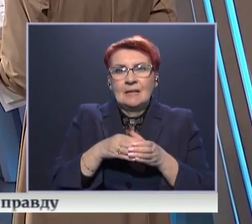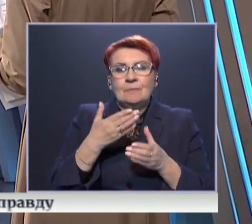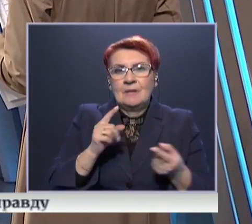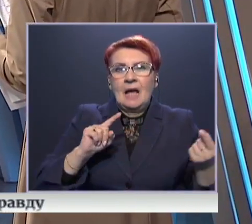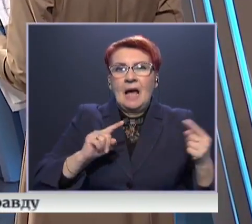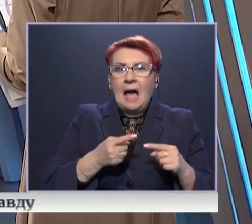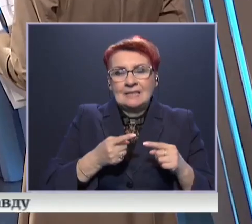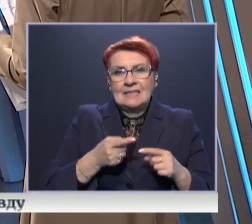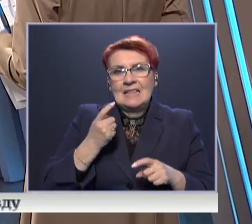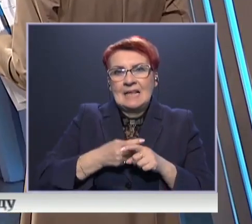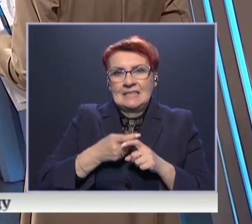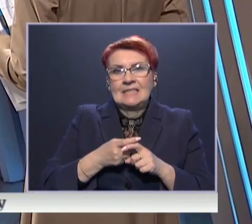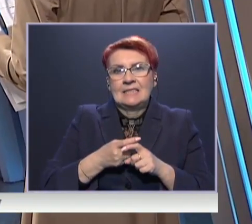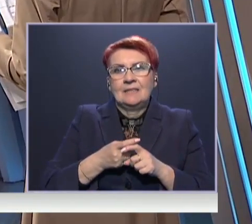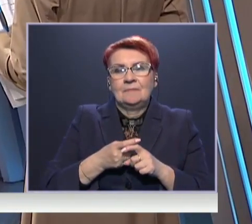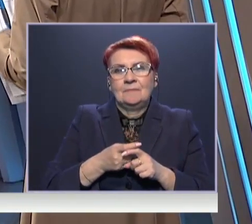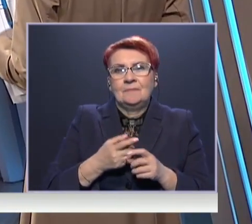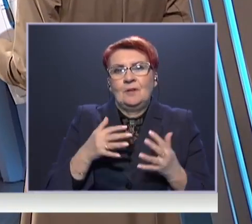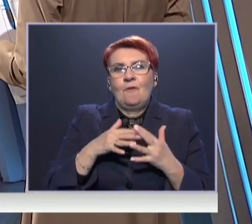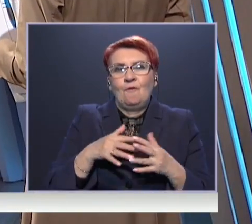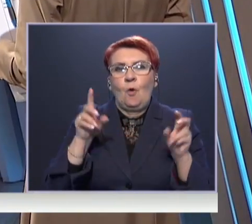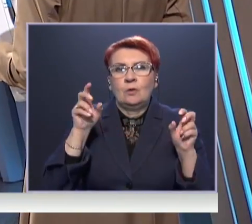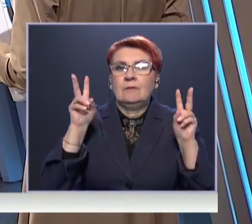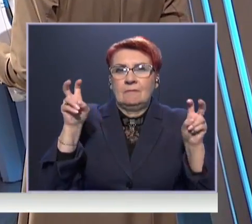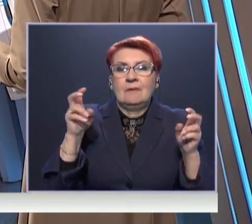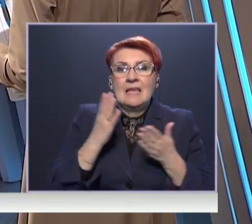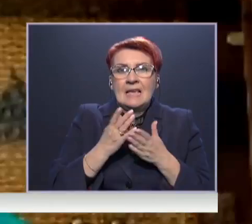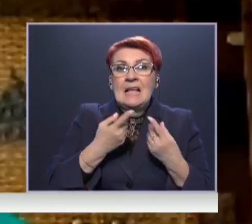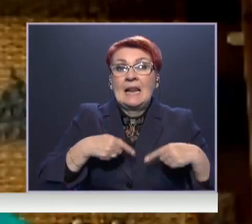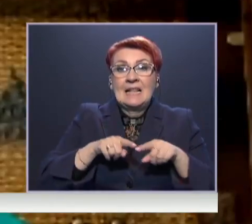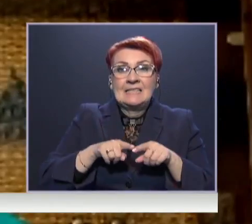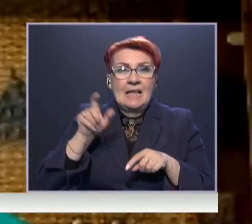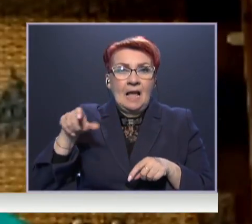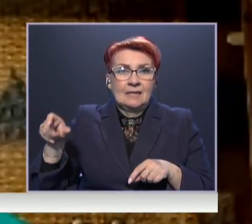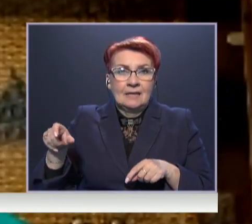про есть у нас организаторы которые организовали собрали